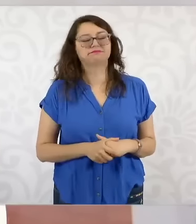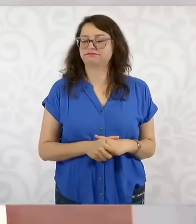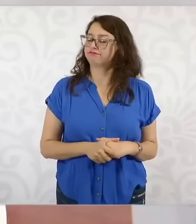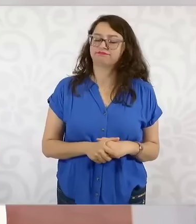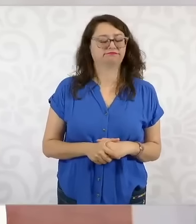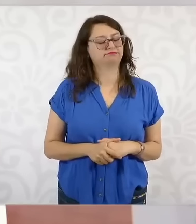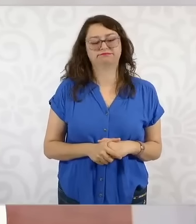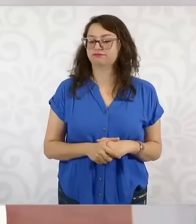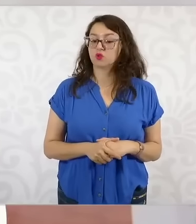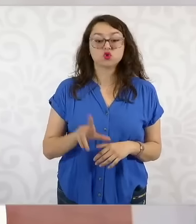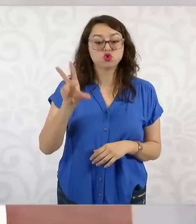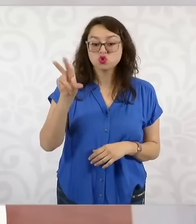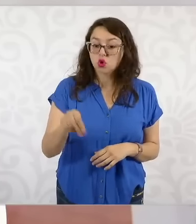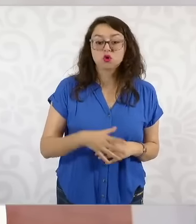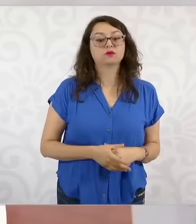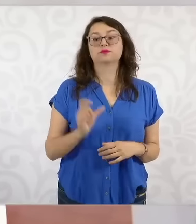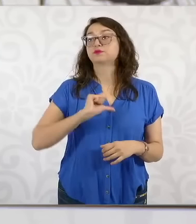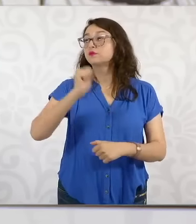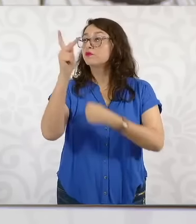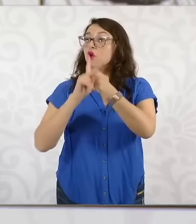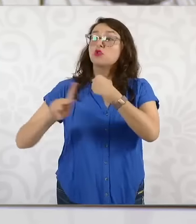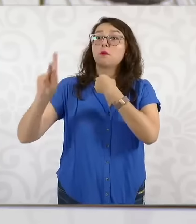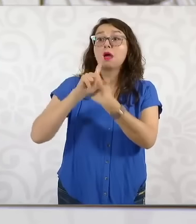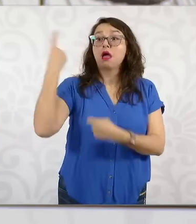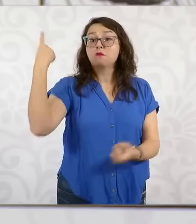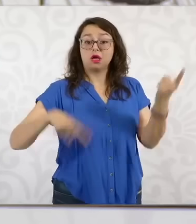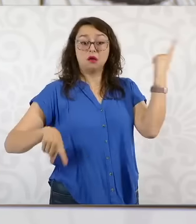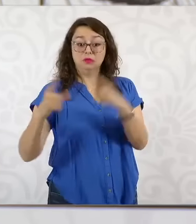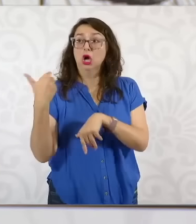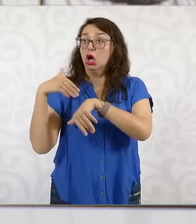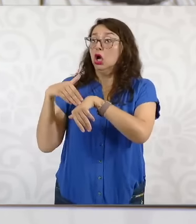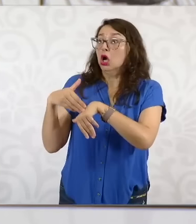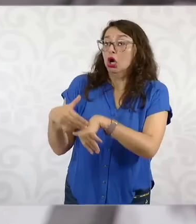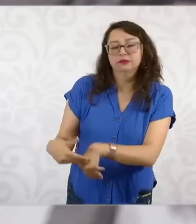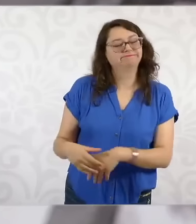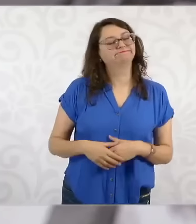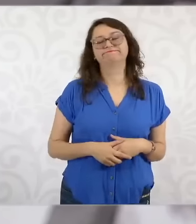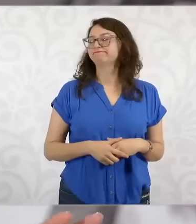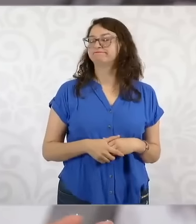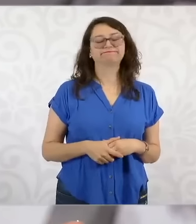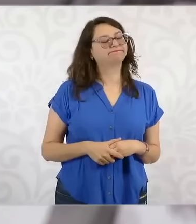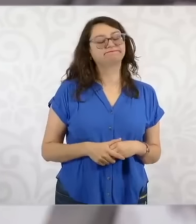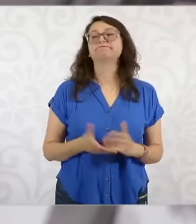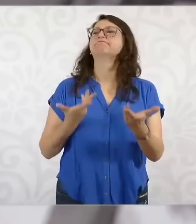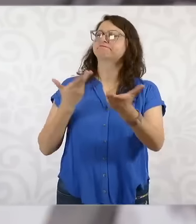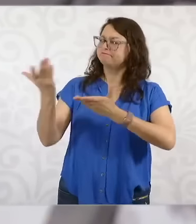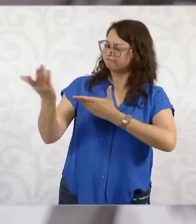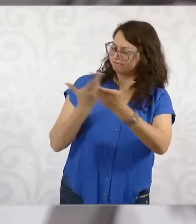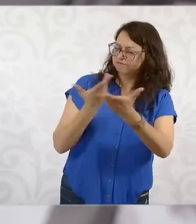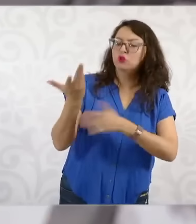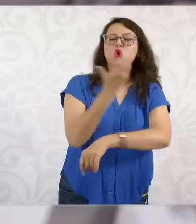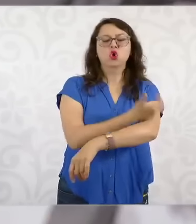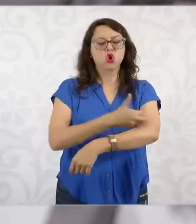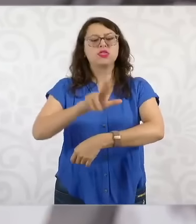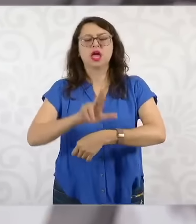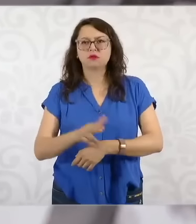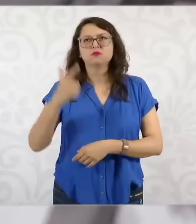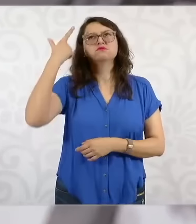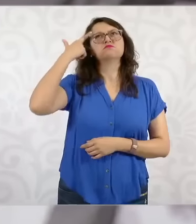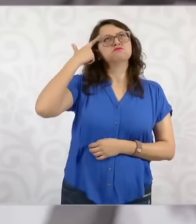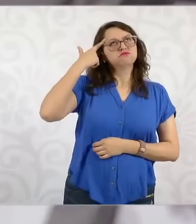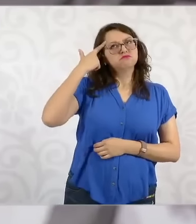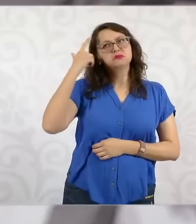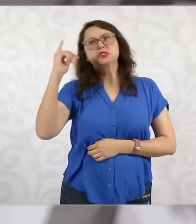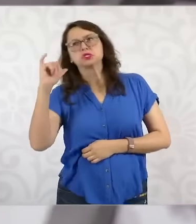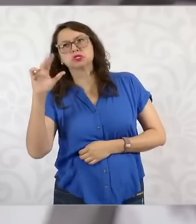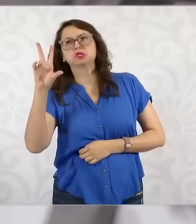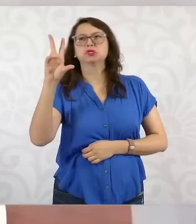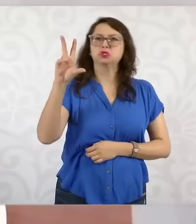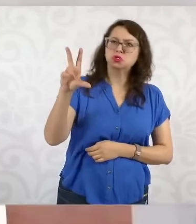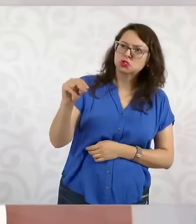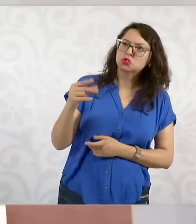fuera decir otro país. No, hablamos, coordinamos, lo hacemos racionalmente, no queremos conflicto